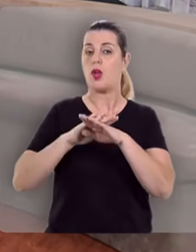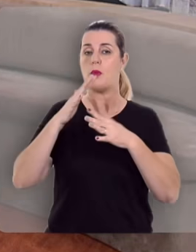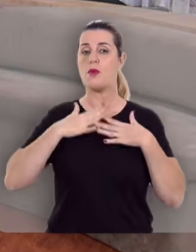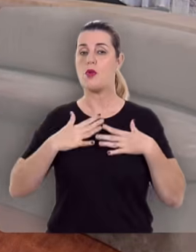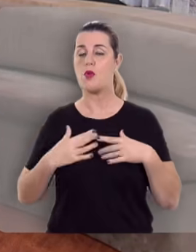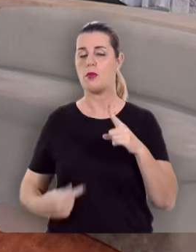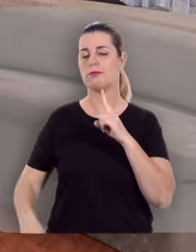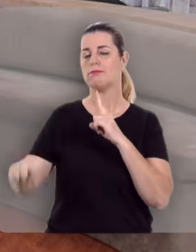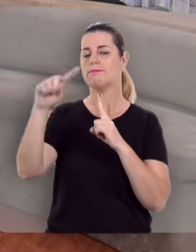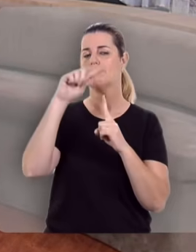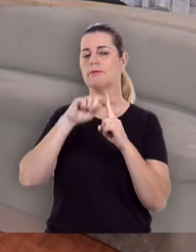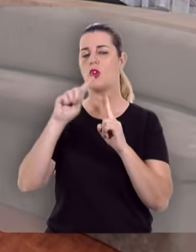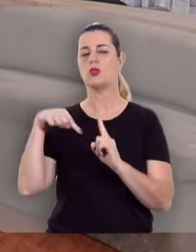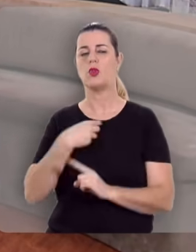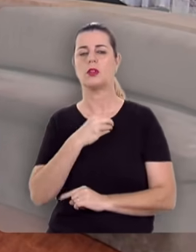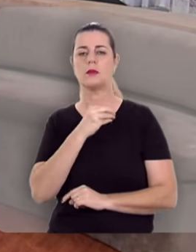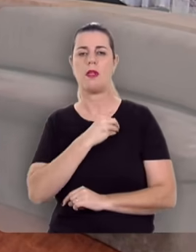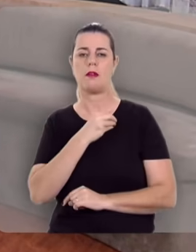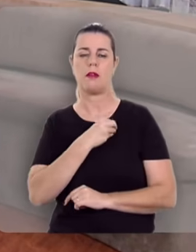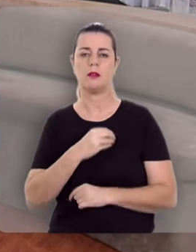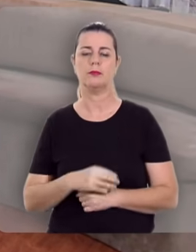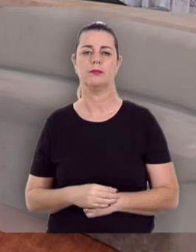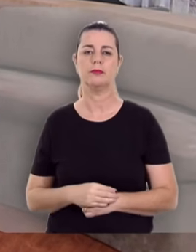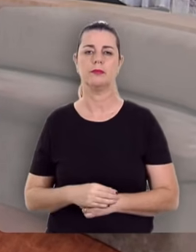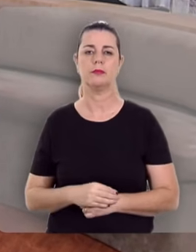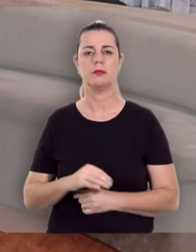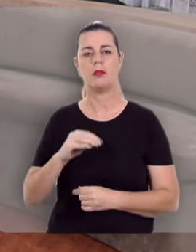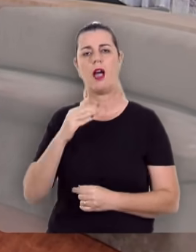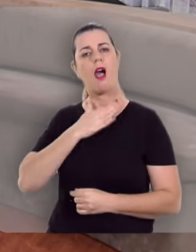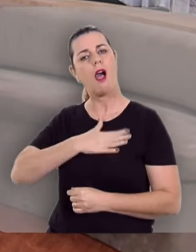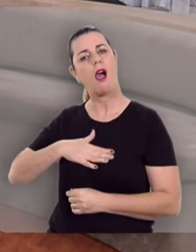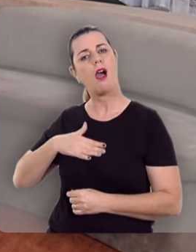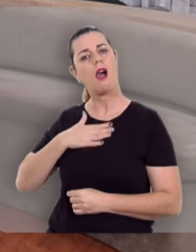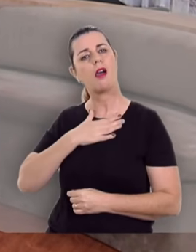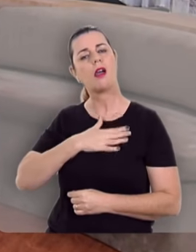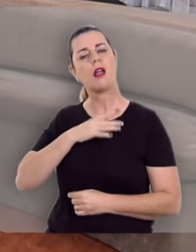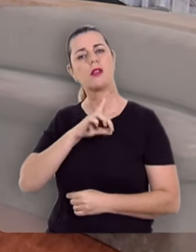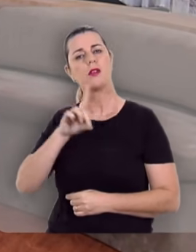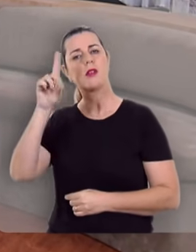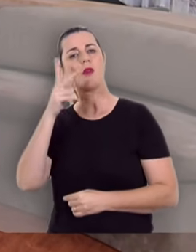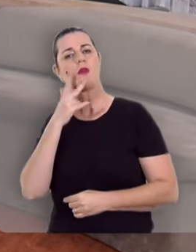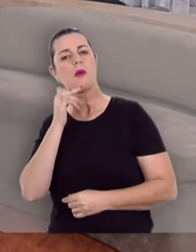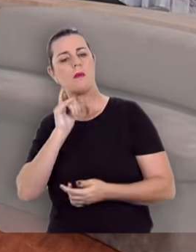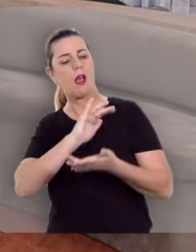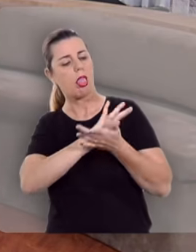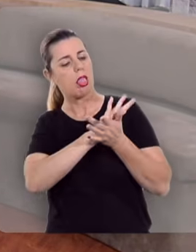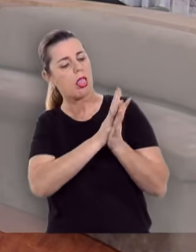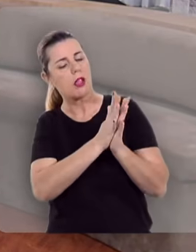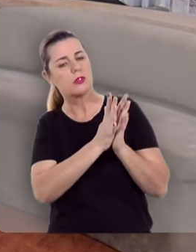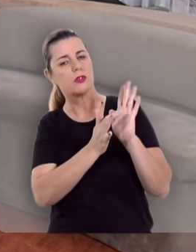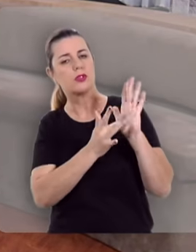corpo no Madeiro os nossos pecados agradou o pai Morello naquela Cruz ele foi feito o